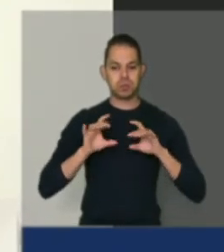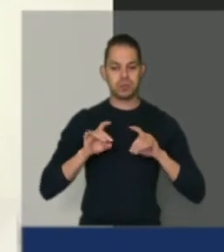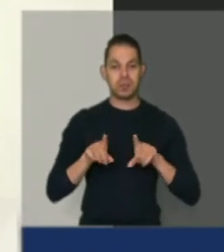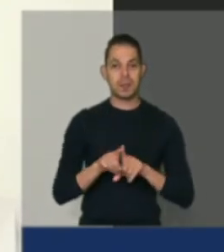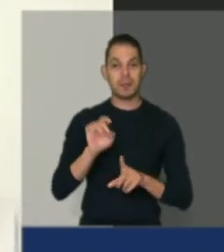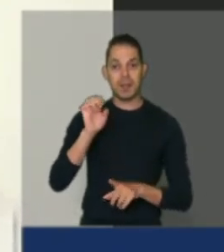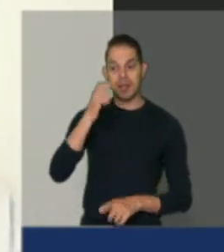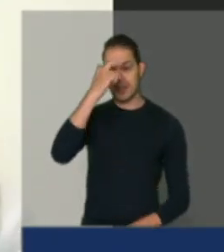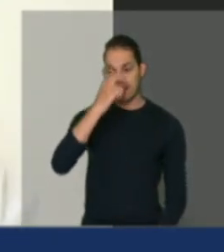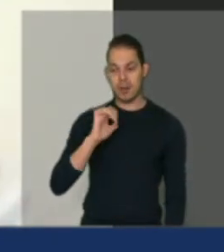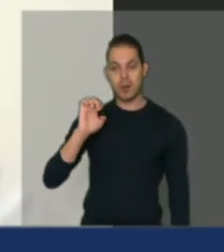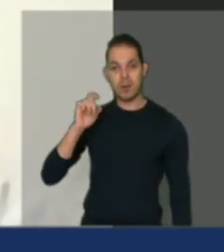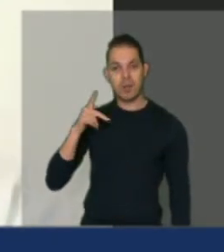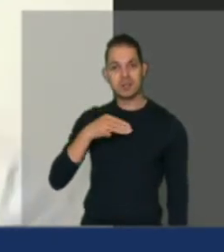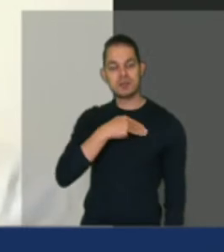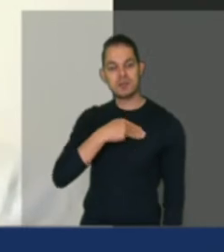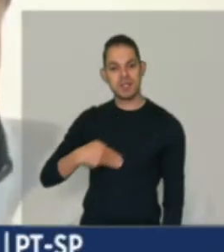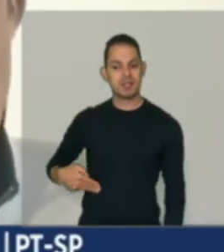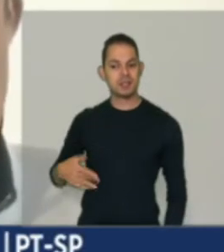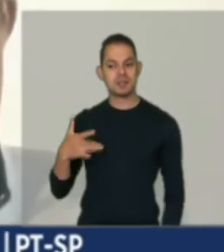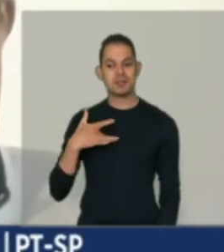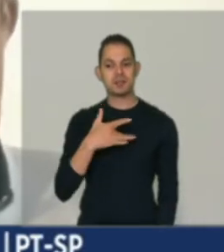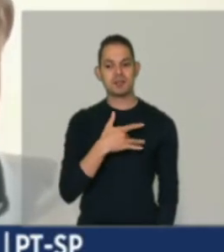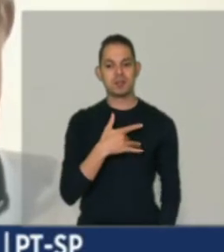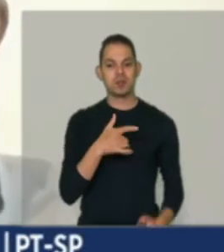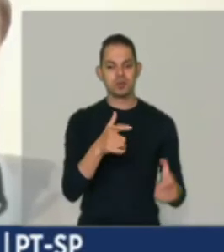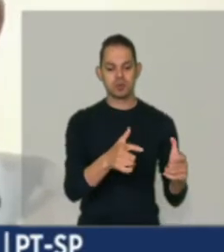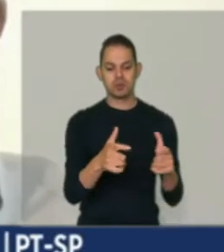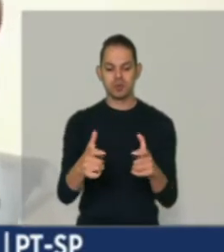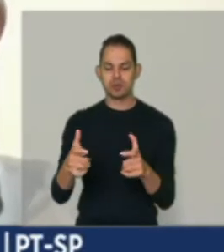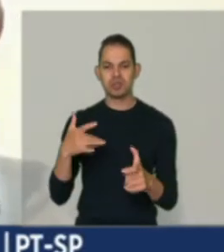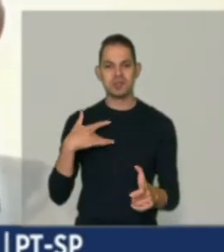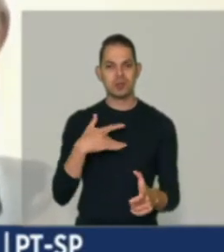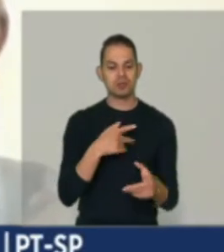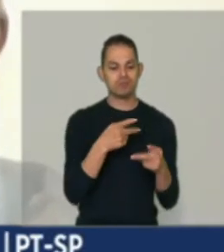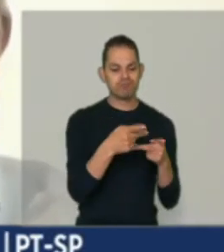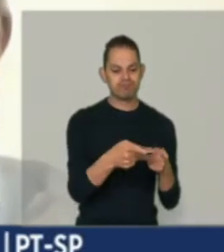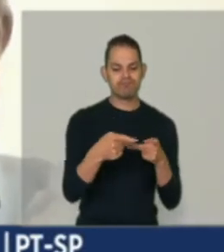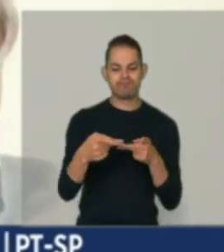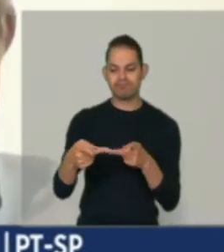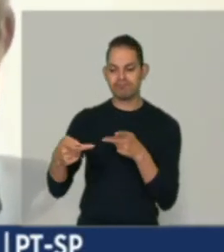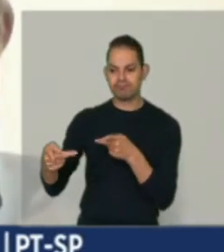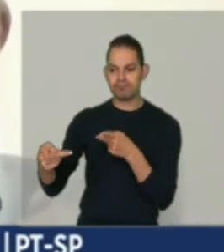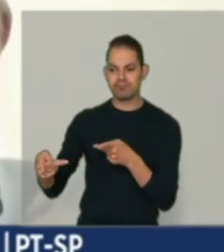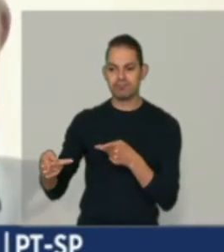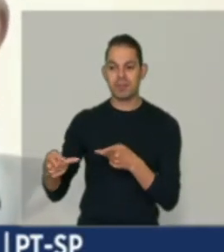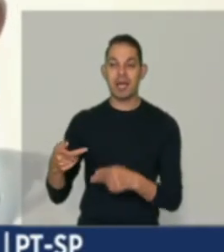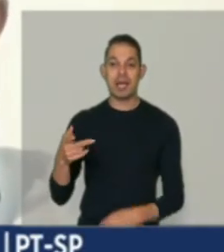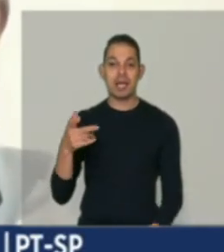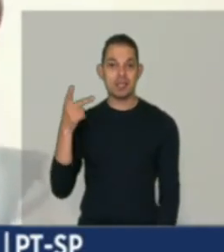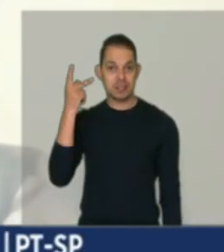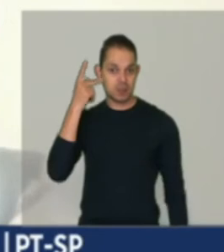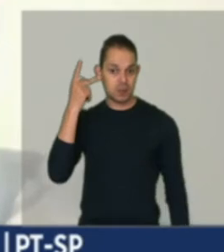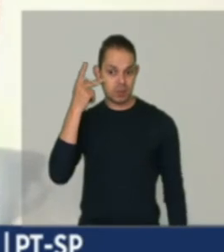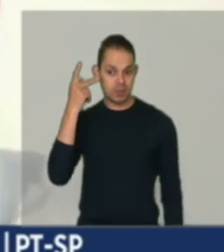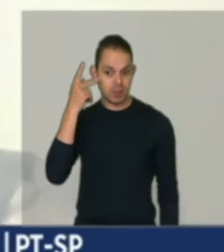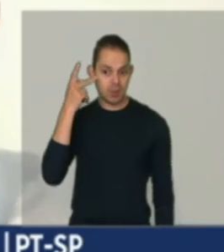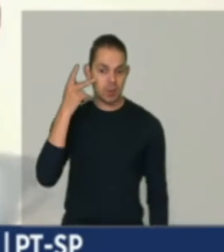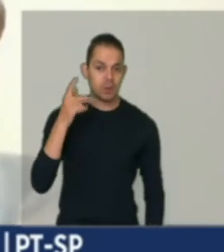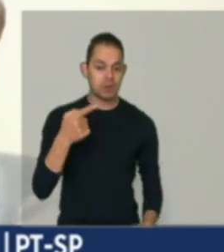VISITANDO UNIDADES DE SAÚDE NO NOSSO ESTADO DE SÃO PAULO. UNIDADES QUE AINDA SOFREM NÃO SÓ COM OS IMPACTOS DA PANDEMIA, NÚMEROS DE